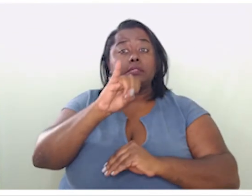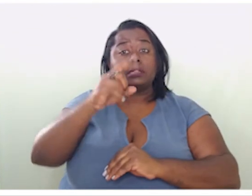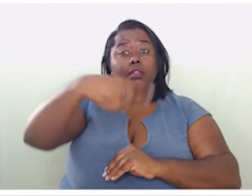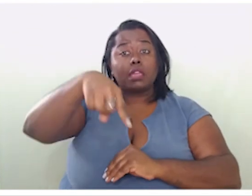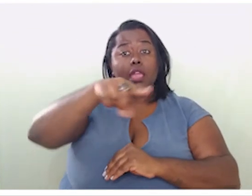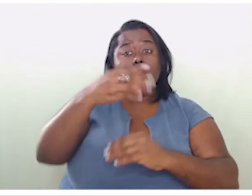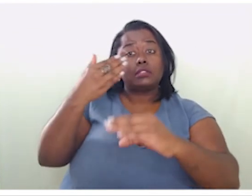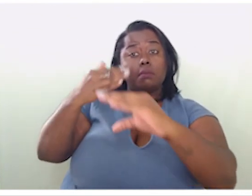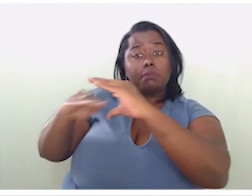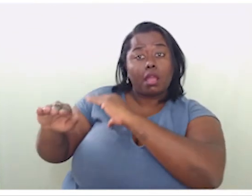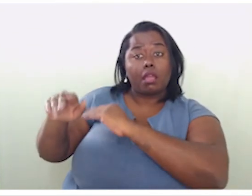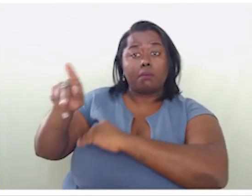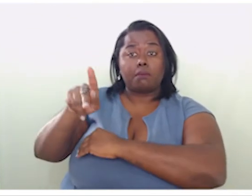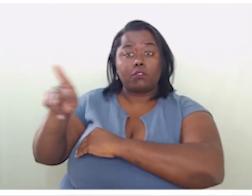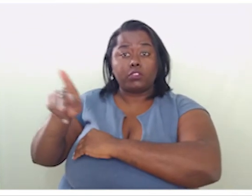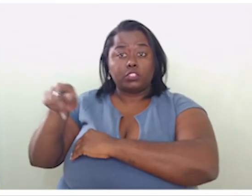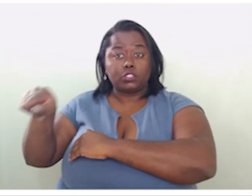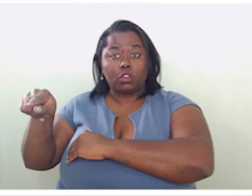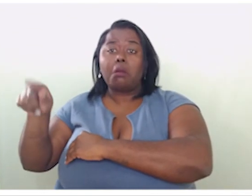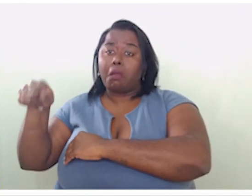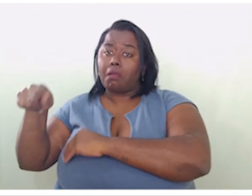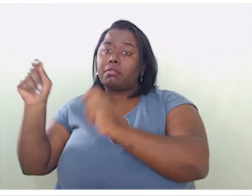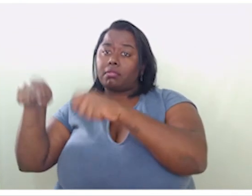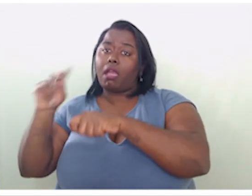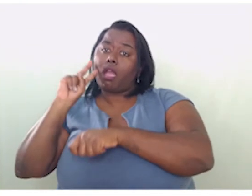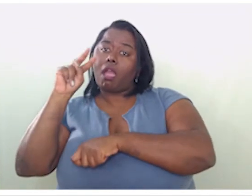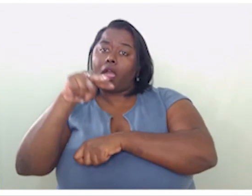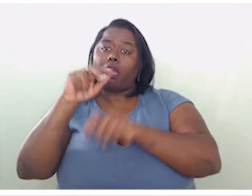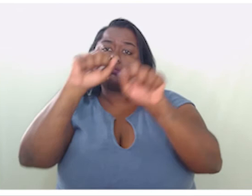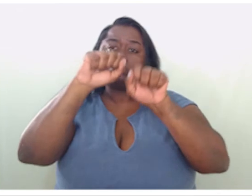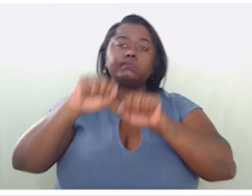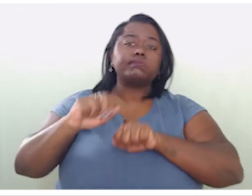Desde el punto de vista de las posibilidades pedagógicas,